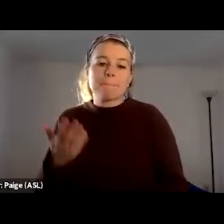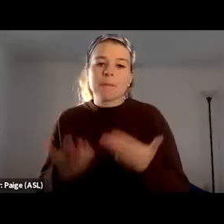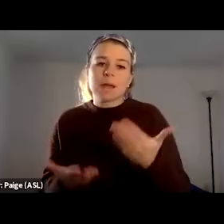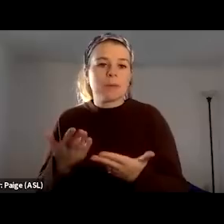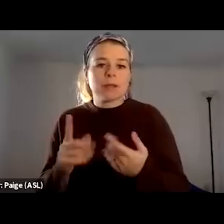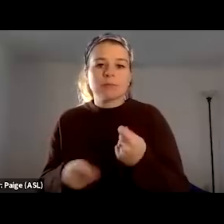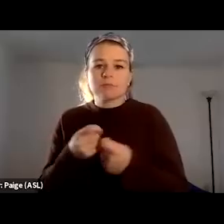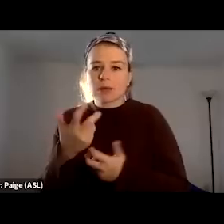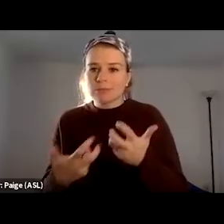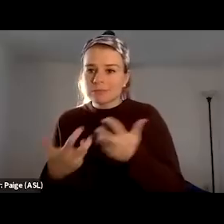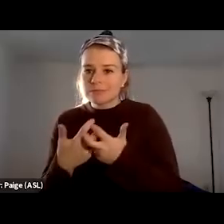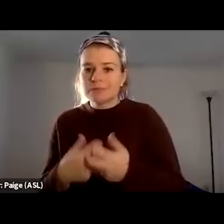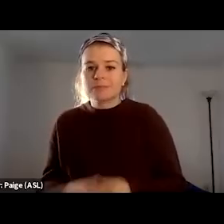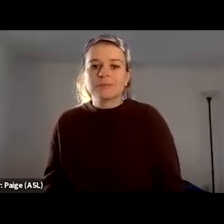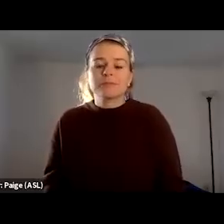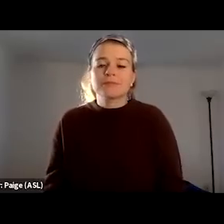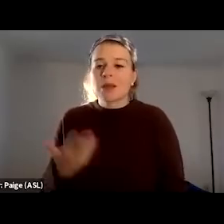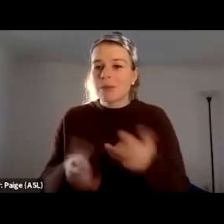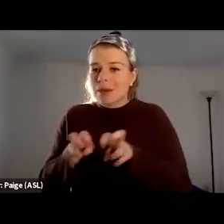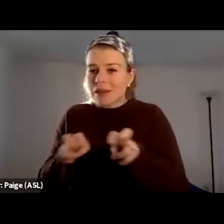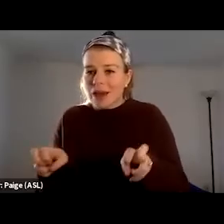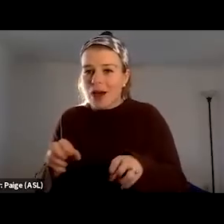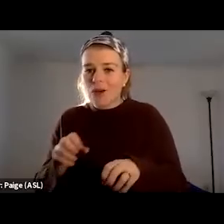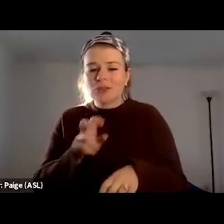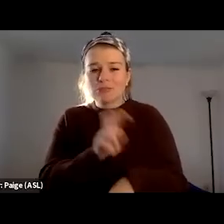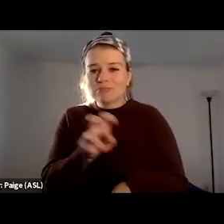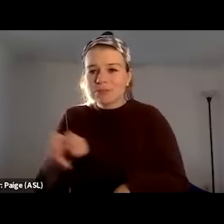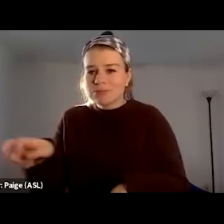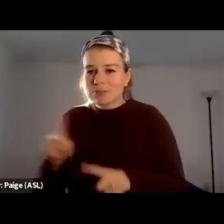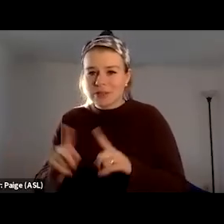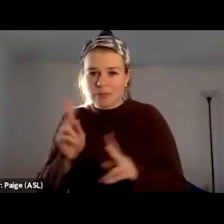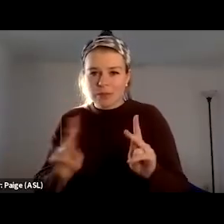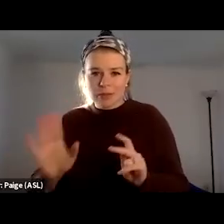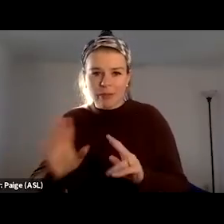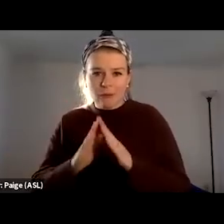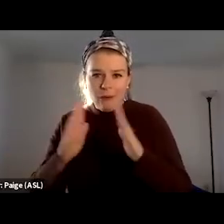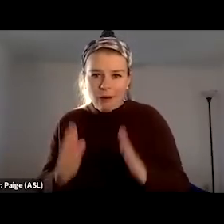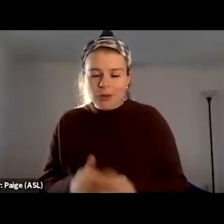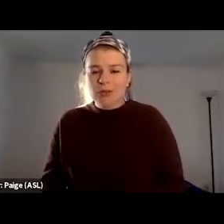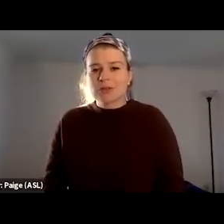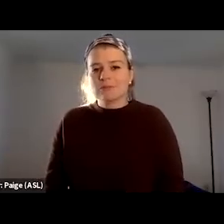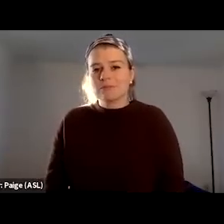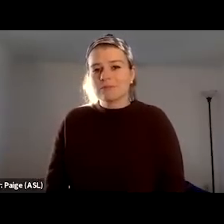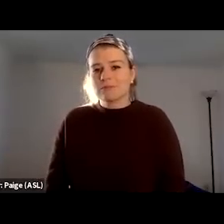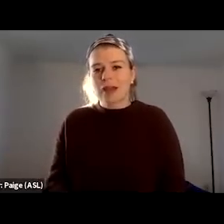durmiendo en sofás, durmiendo en la calle, en pensiones o casas de huéspedes, creo que las llaman,